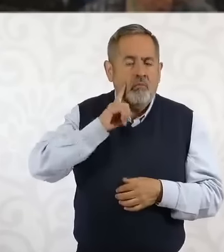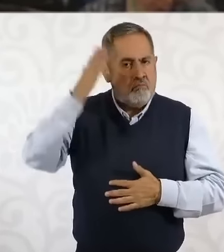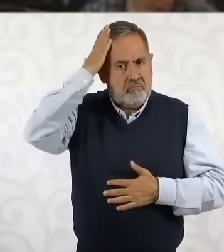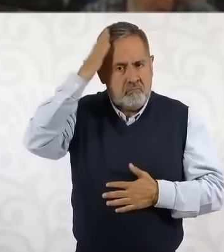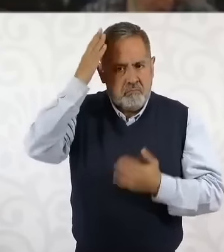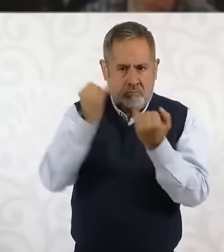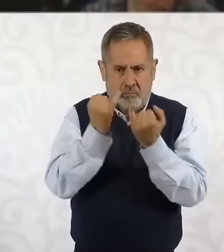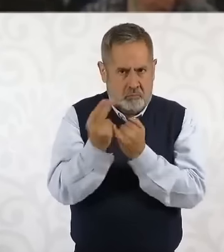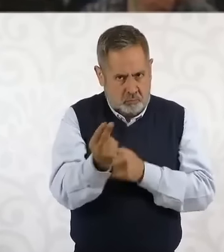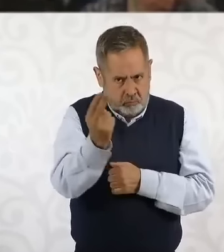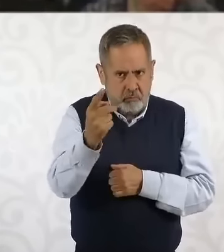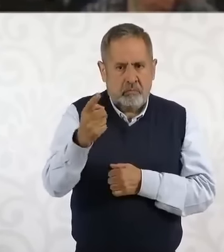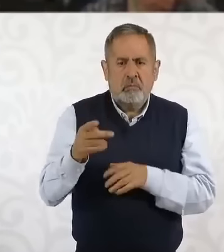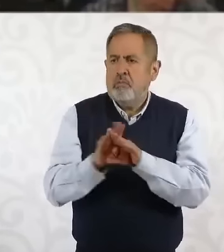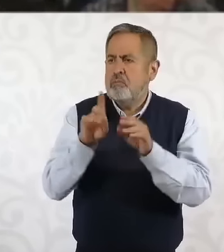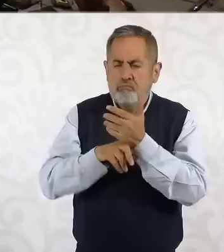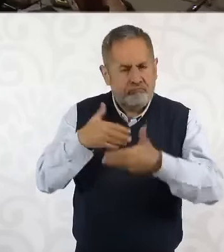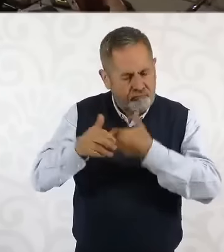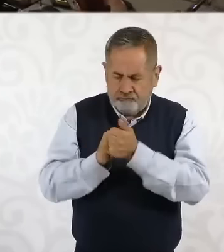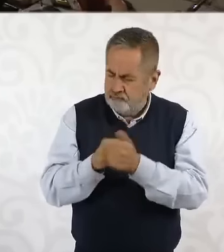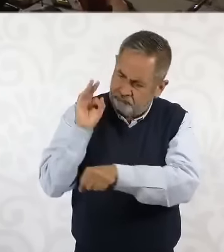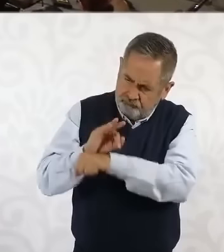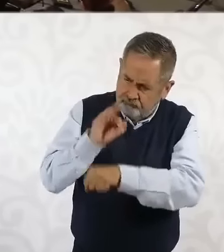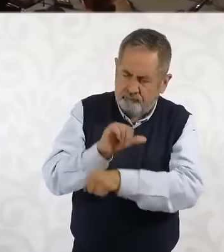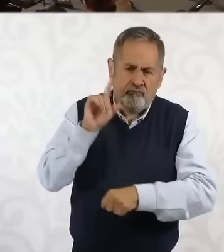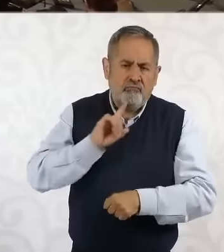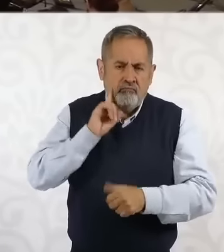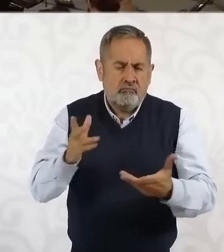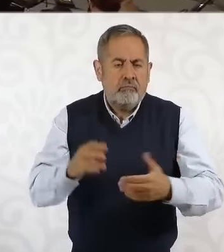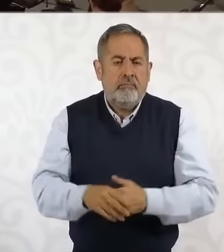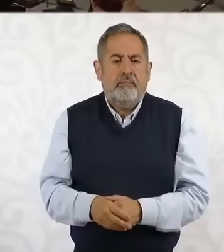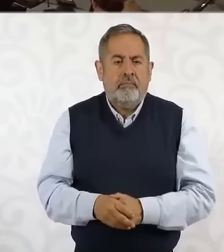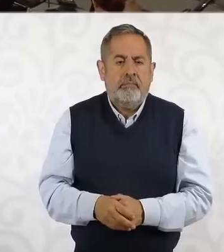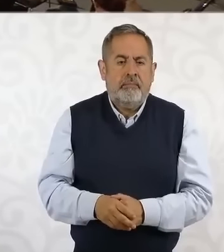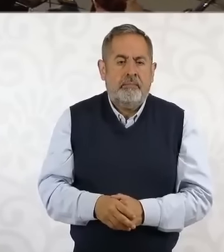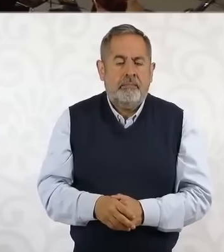impulsar pues nuevamente esta agenda? Pues no es el caso de México. De hecho,